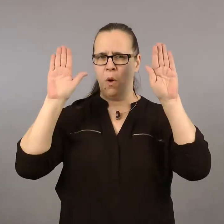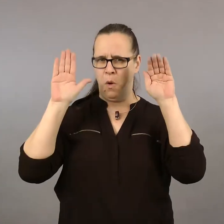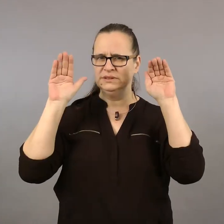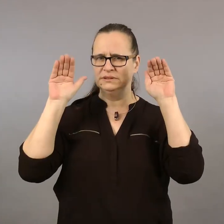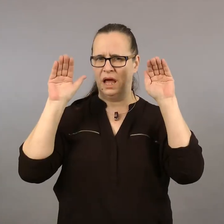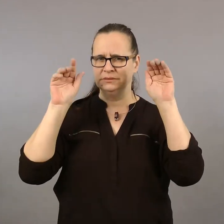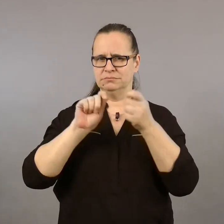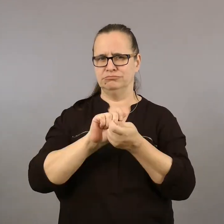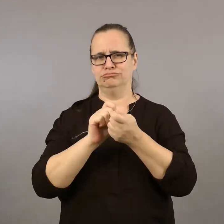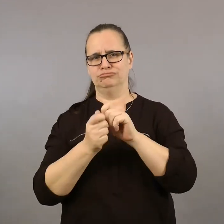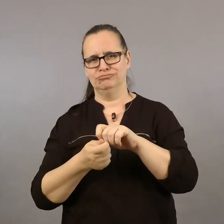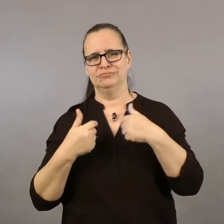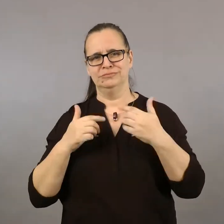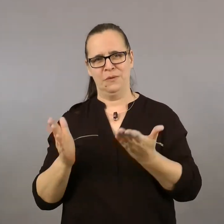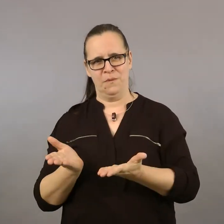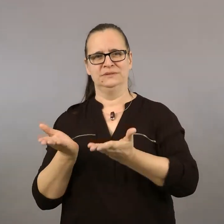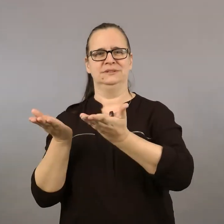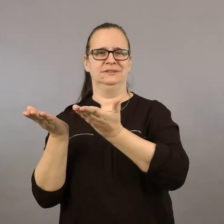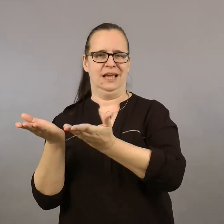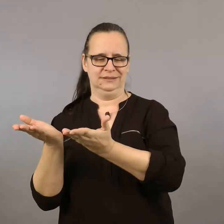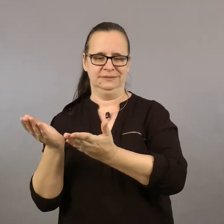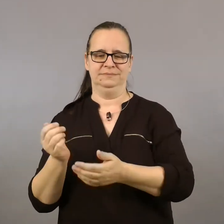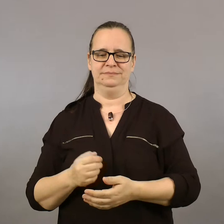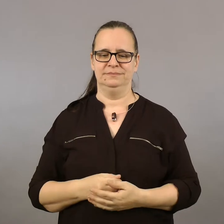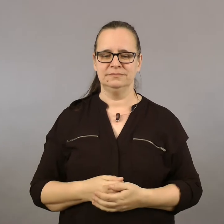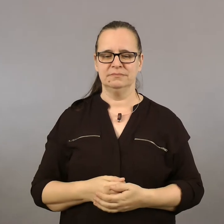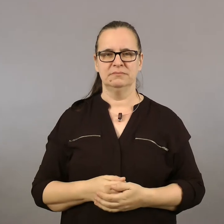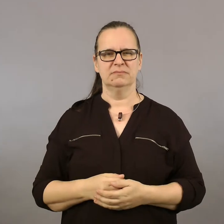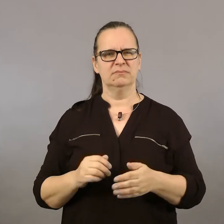Ostern gebärden wir im religiösen Bereich nicht „Osterhase“, sondern wie „Auferstehung“